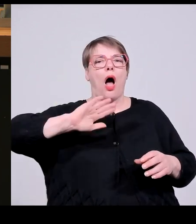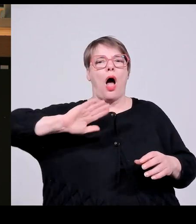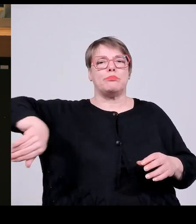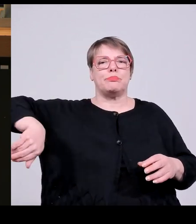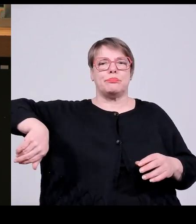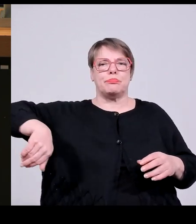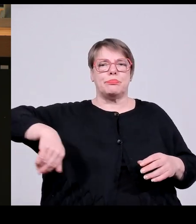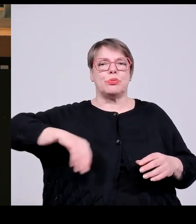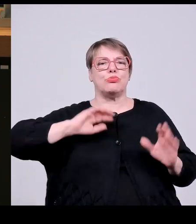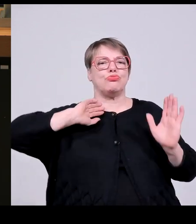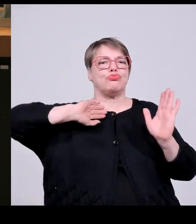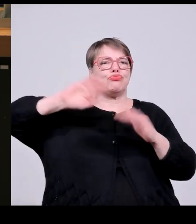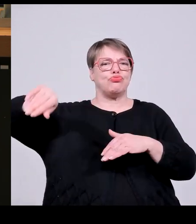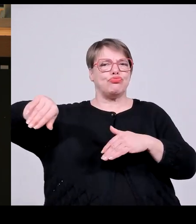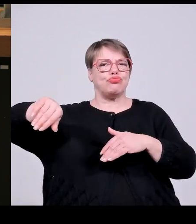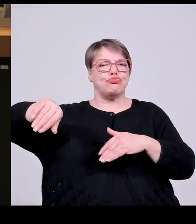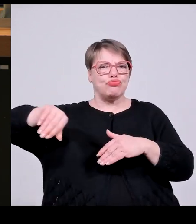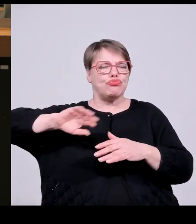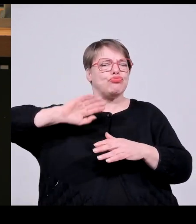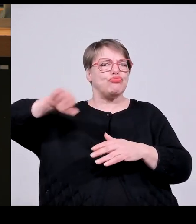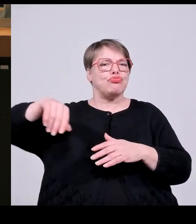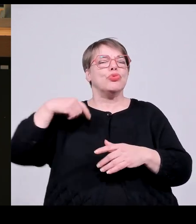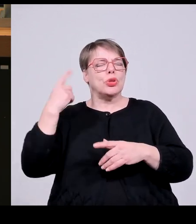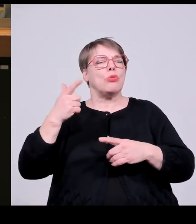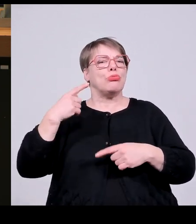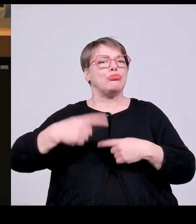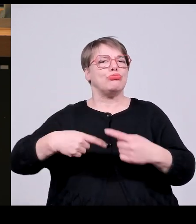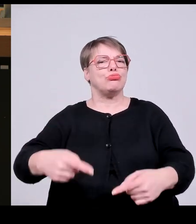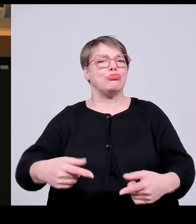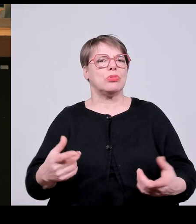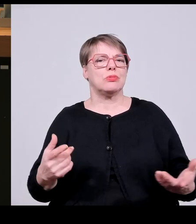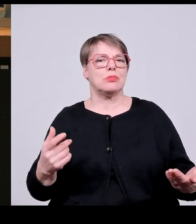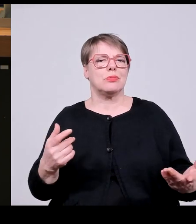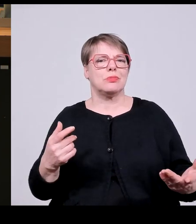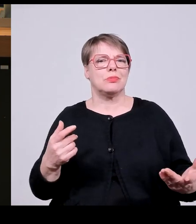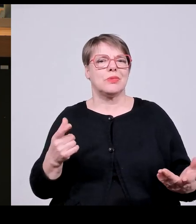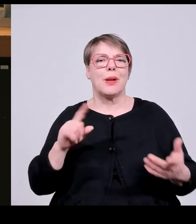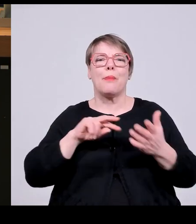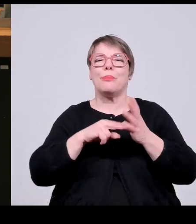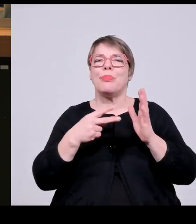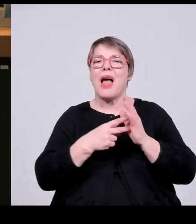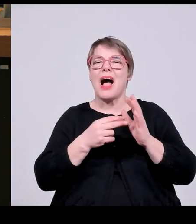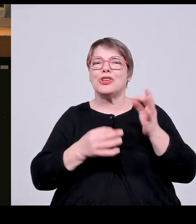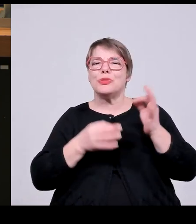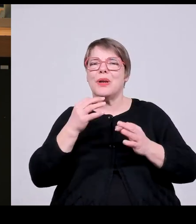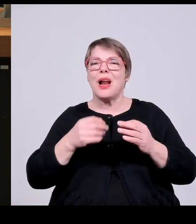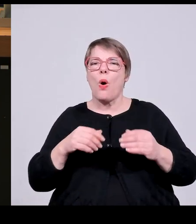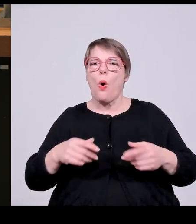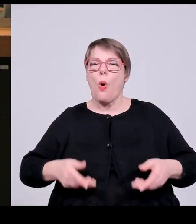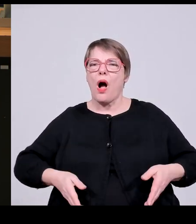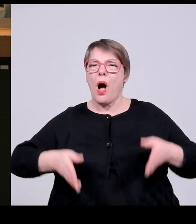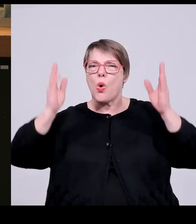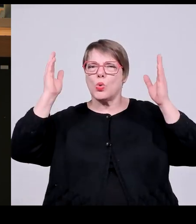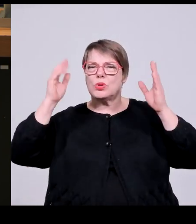Wohnungsbaubeschleunigung, kleine Anmerkung noch am Schluss. Wohnungsbaubeschleunigung